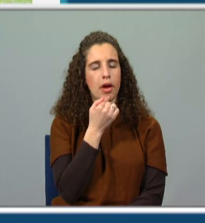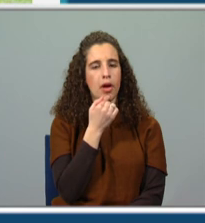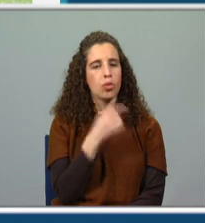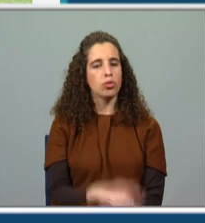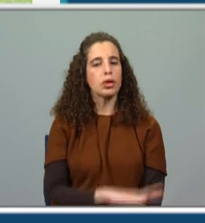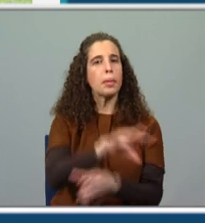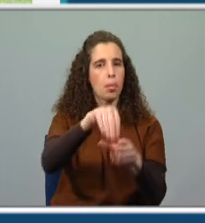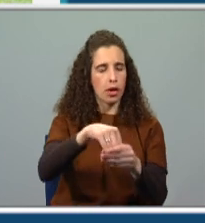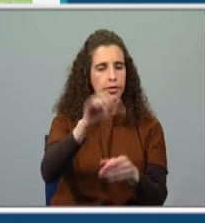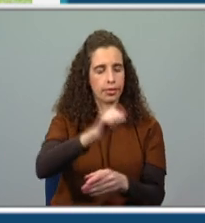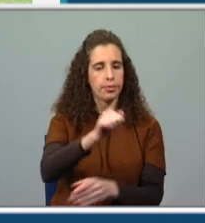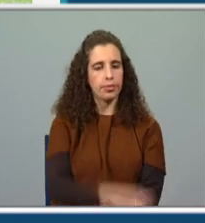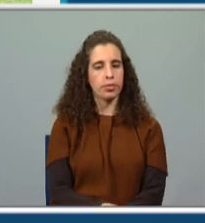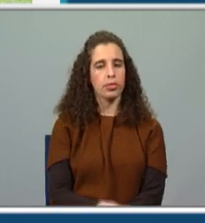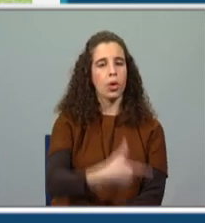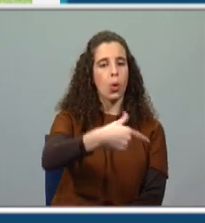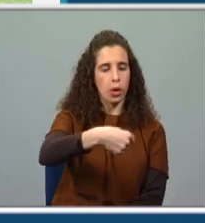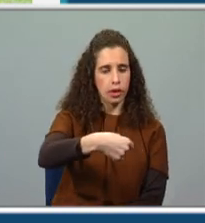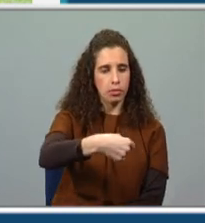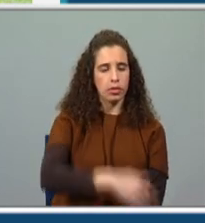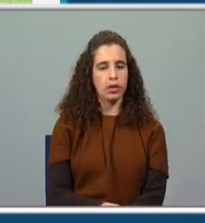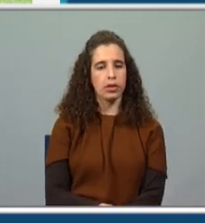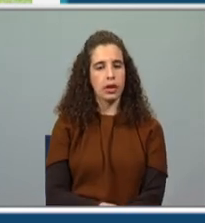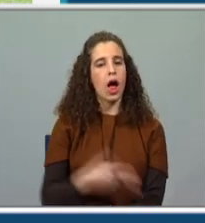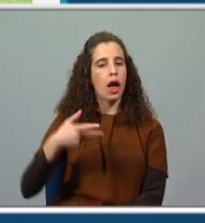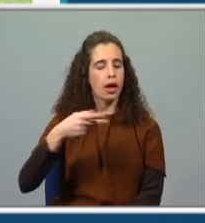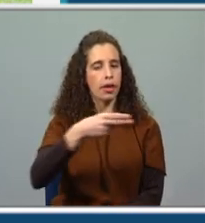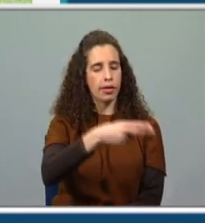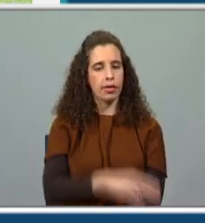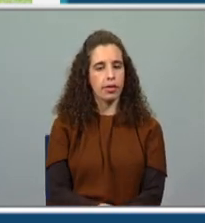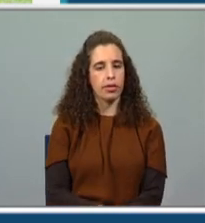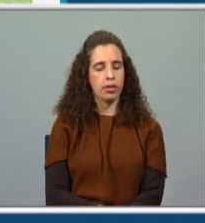que estavam ora o clipe a tesoura 現在誰是剪輯剪刀